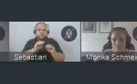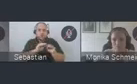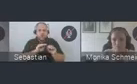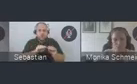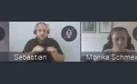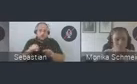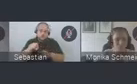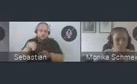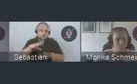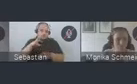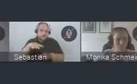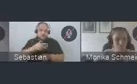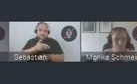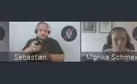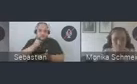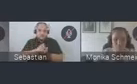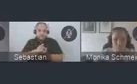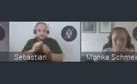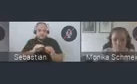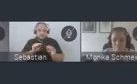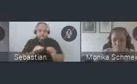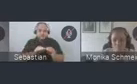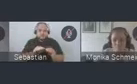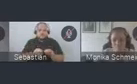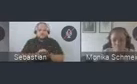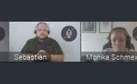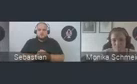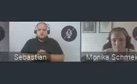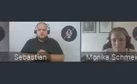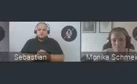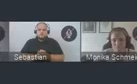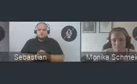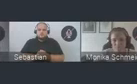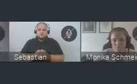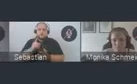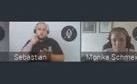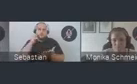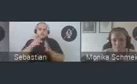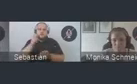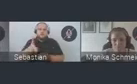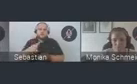a właściwie państwu się udało przeszkolić, i wyszło nam, że to jest mniej więcej